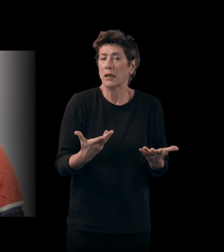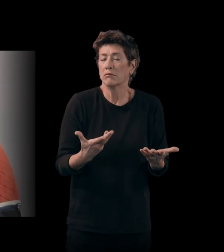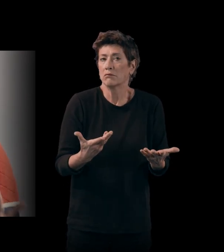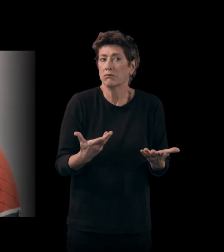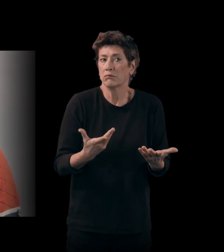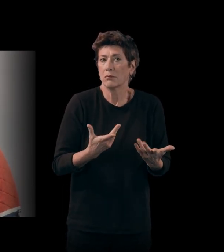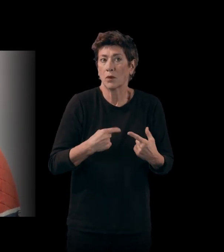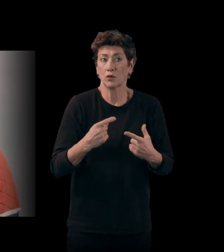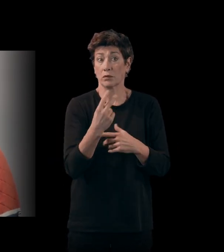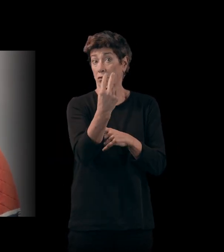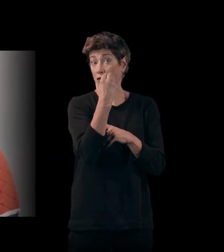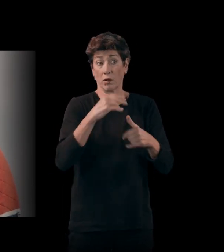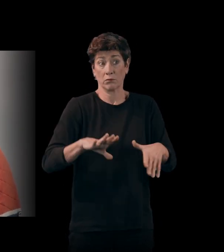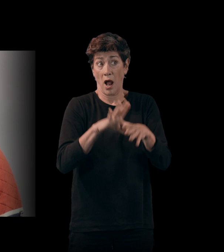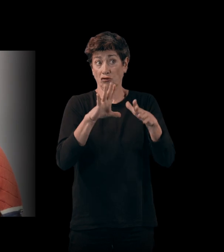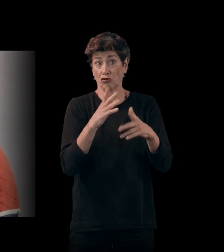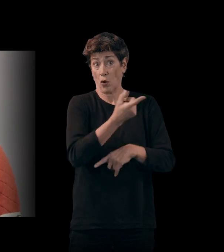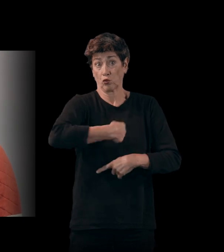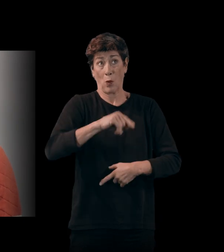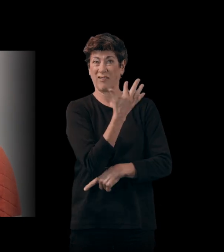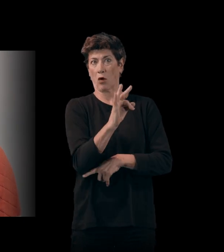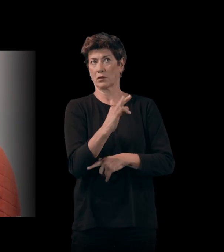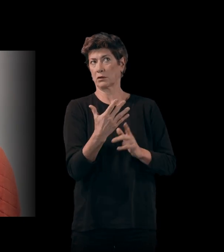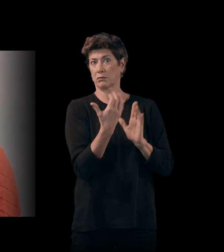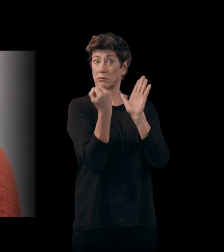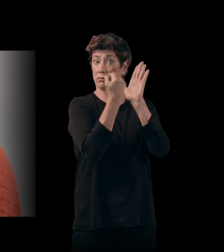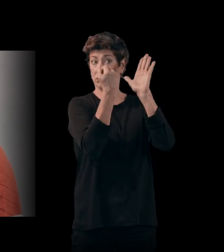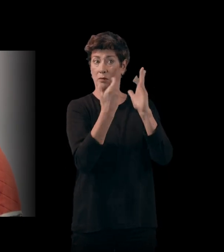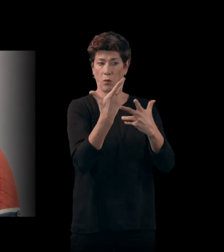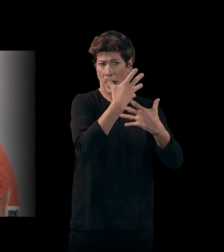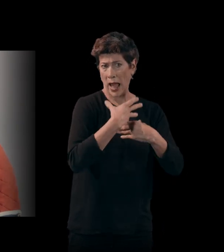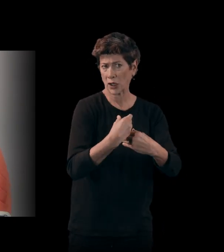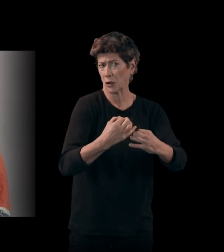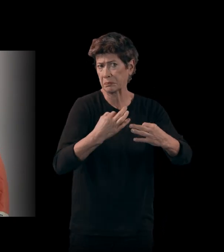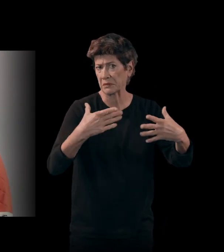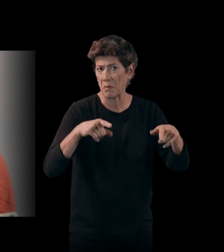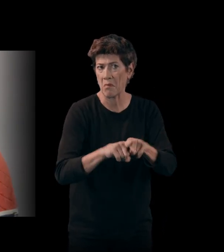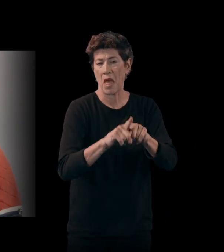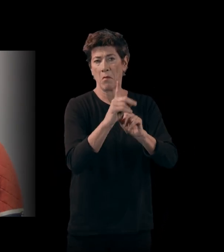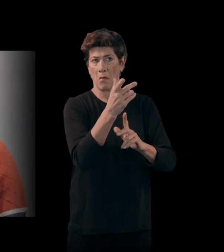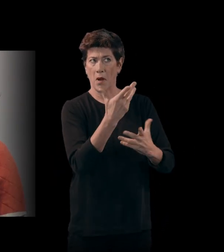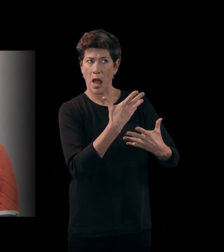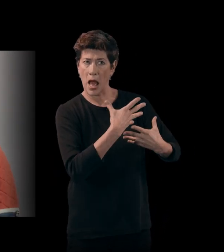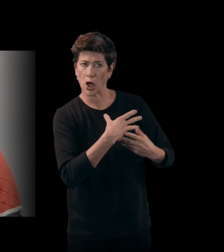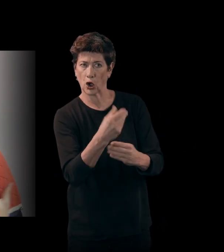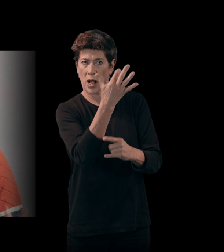Nous étions la France et nous étions reçus comme la France, il y a plein de scènes, avec les petits fours de l'ambassadeur,